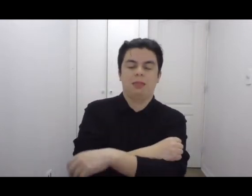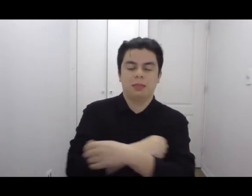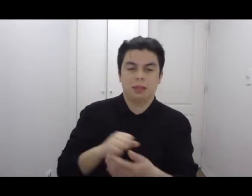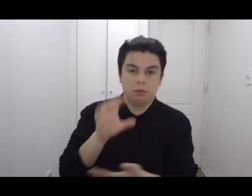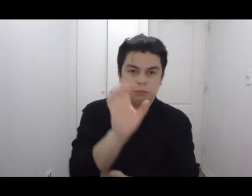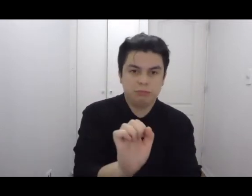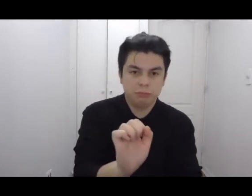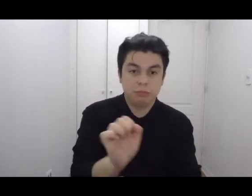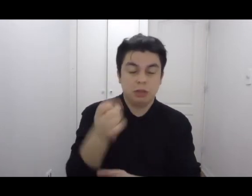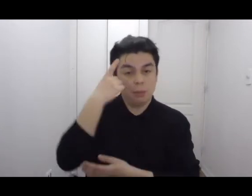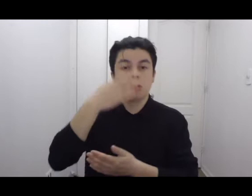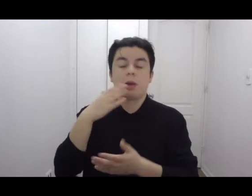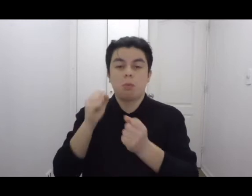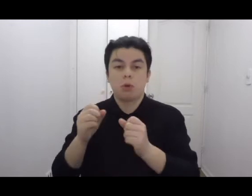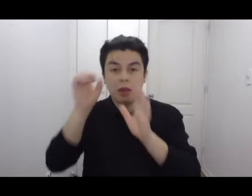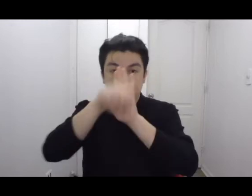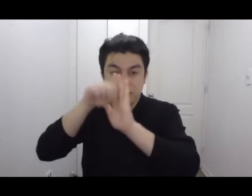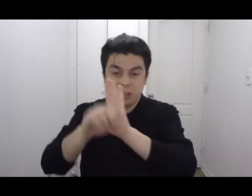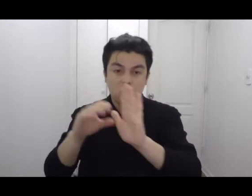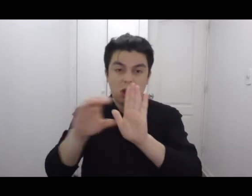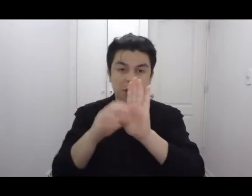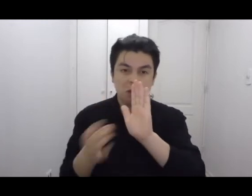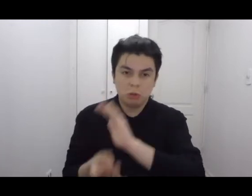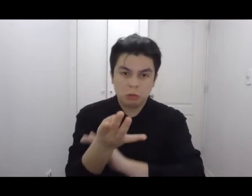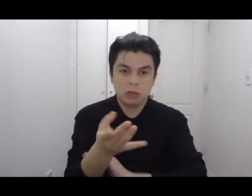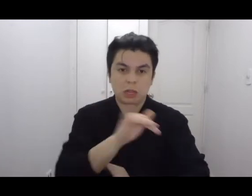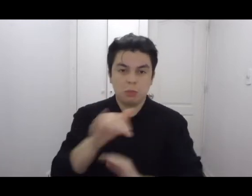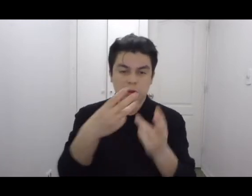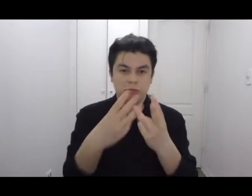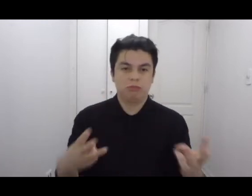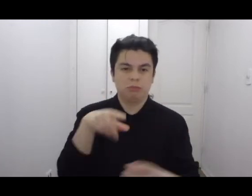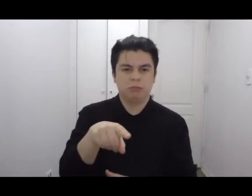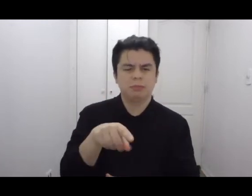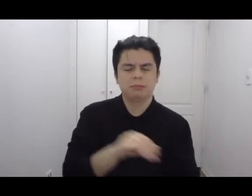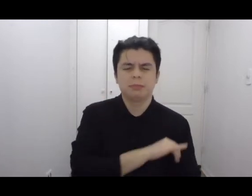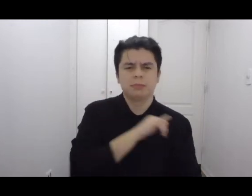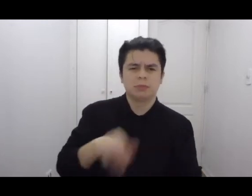come rico gasta poquito y abajo sale en el contacto para que pueden comunicarse